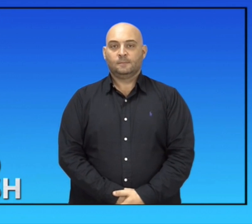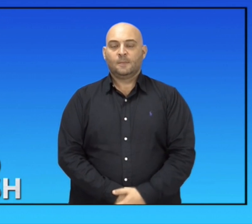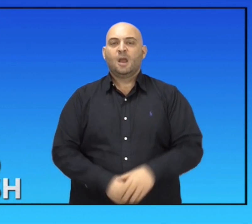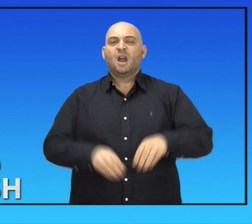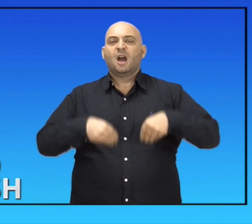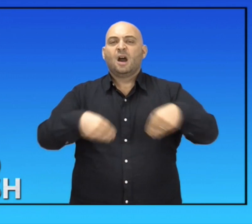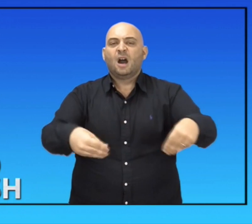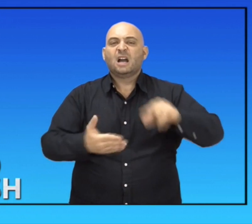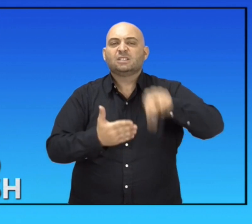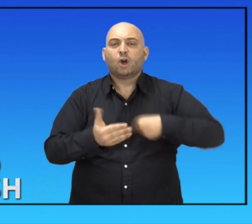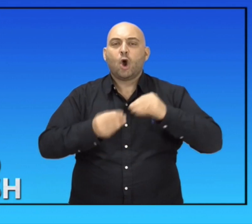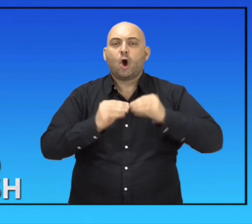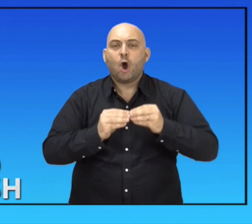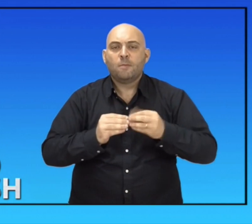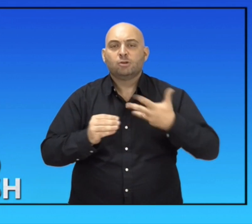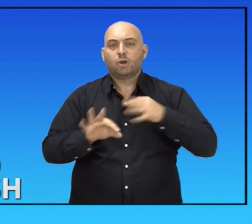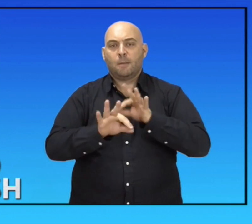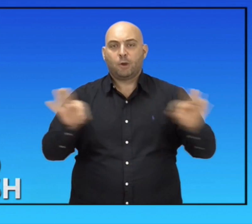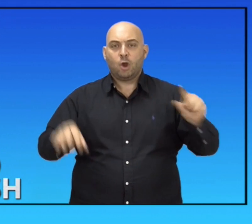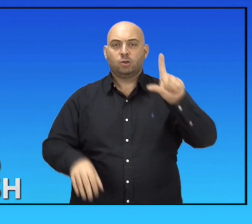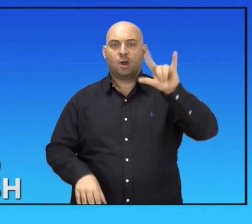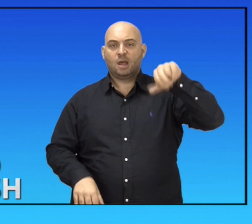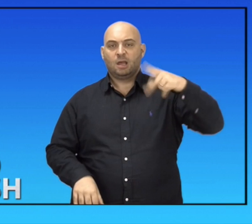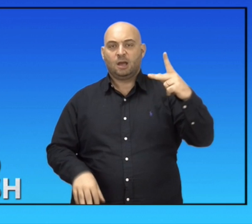Per l'iscrizione al Convegno c'è un link apposito